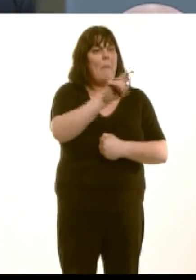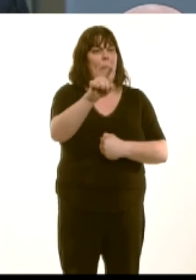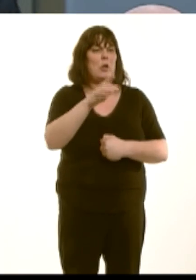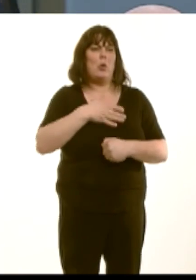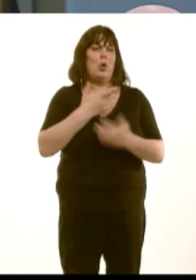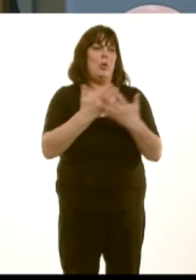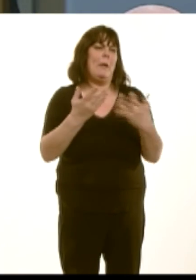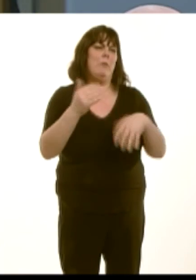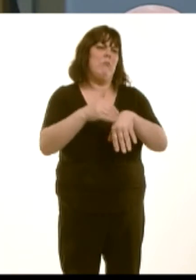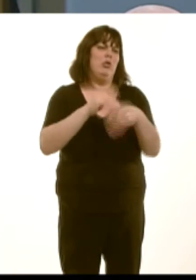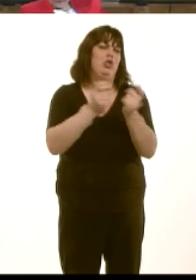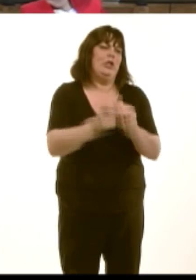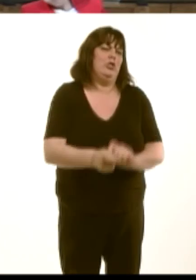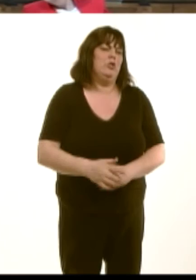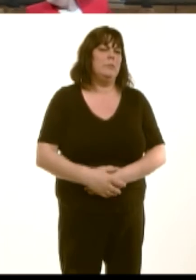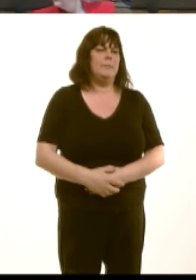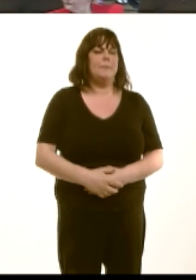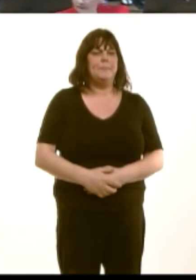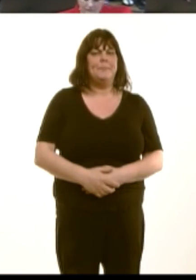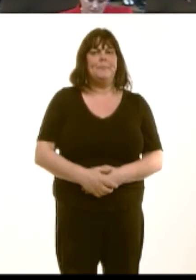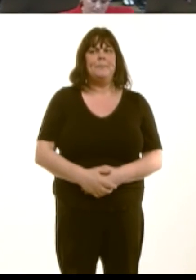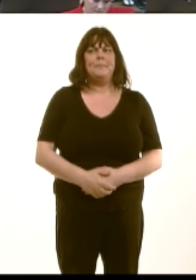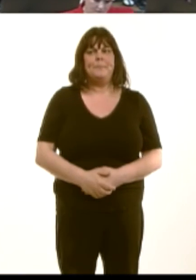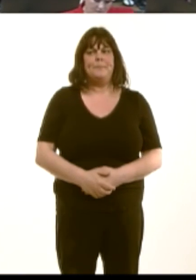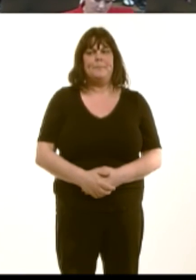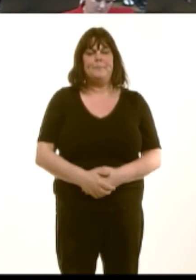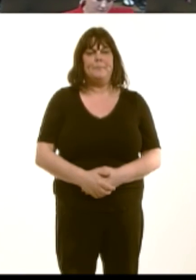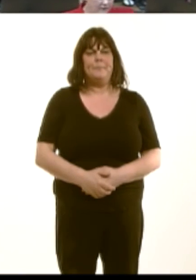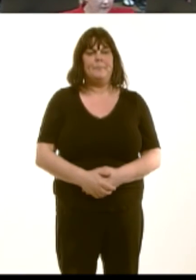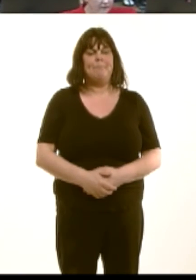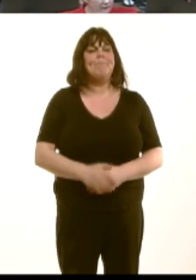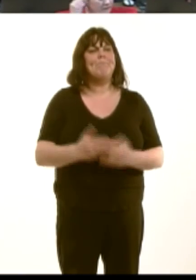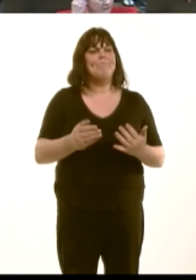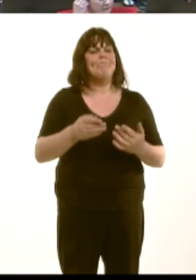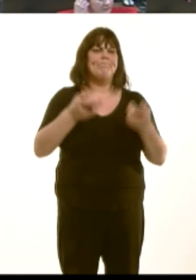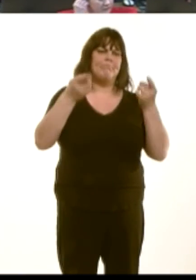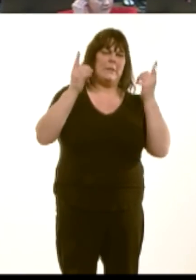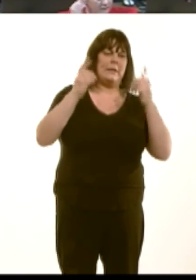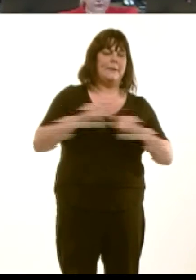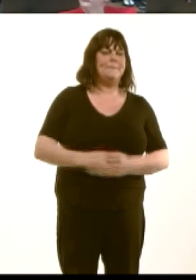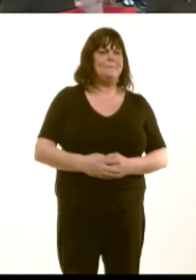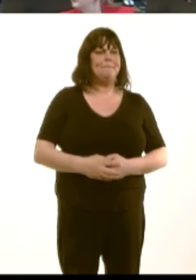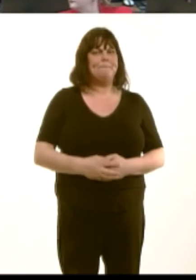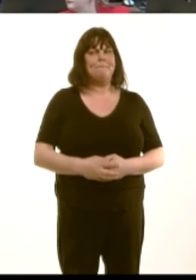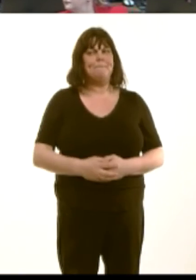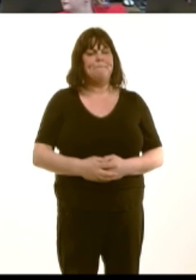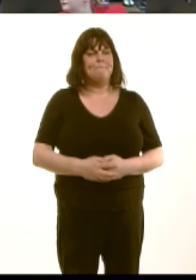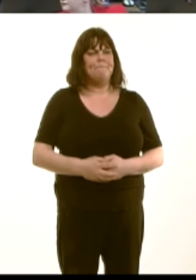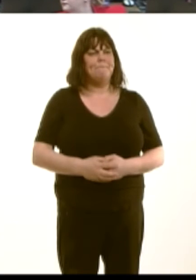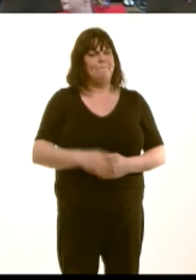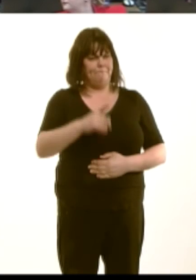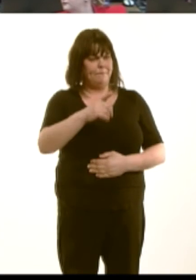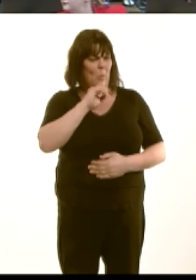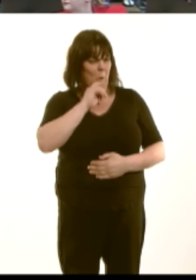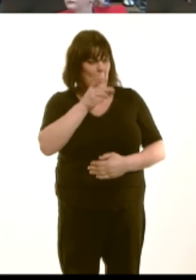Rhodri Glyn Thomas: Brif Weinidog, a wnewch chi gadarnhau unwaith yn rhagor y prynhawn